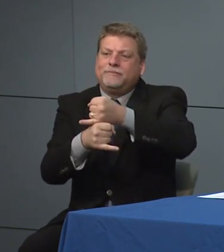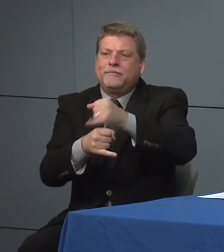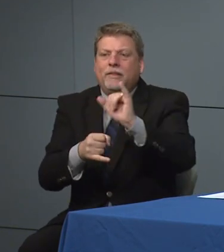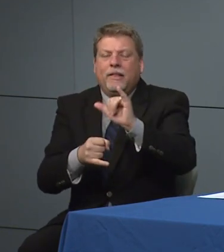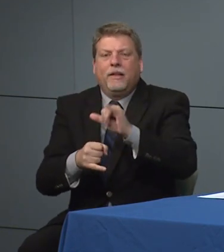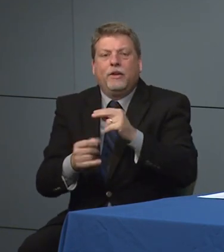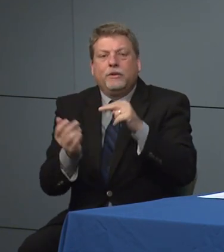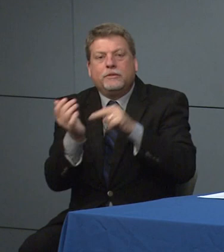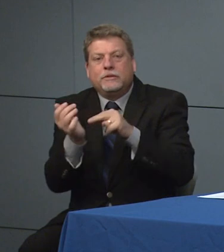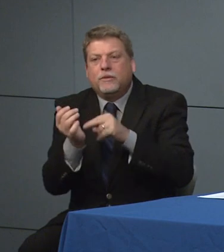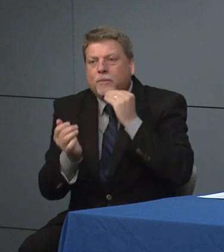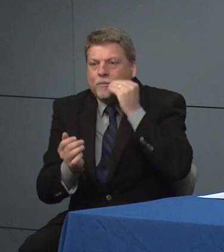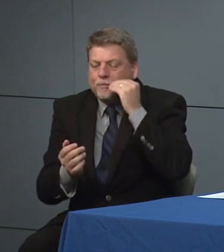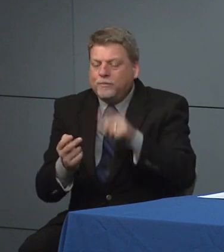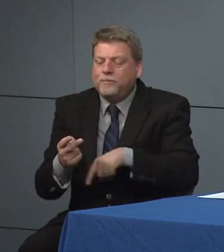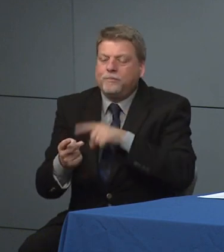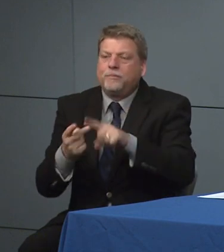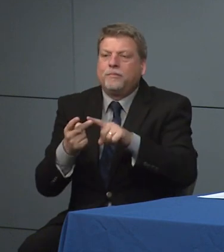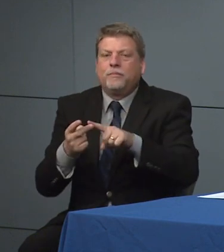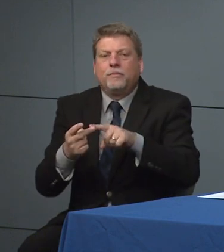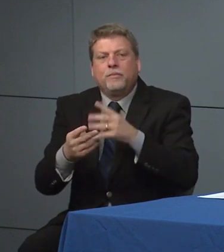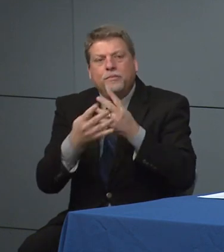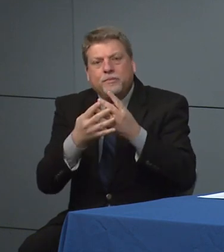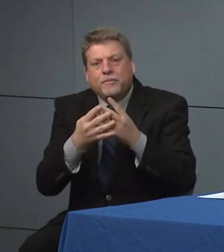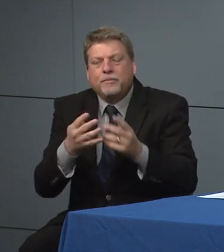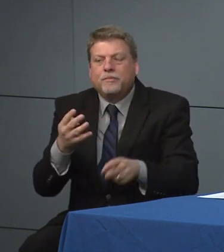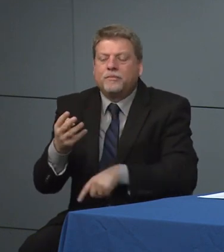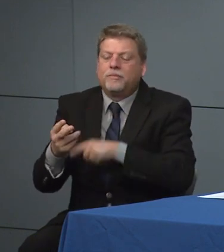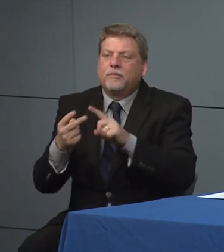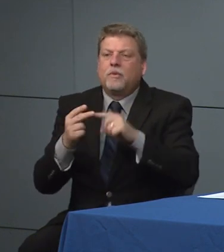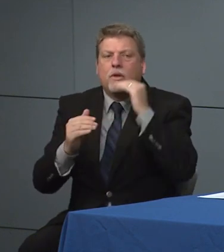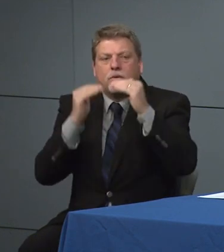de humanos, cómo también los sitios de atención a personas